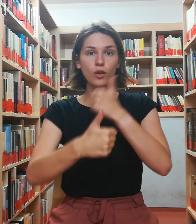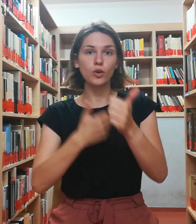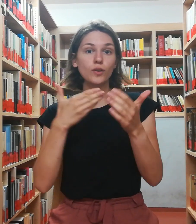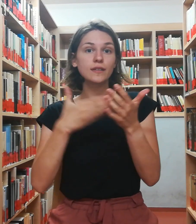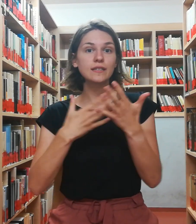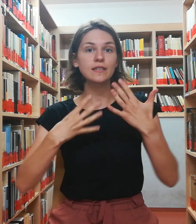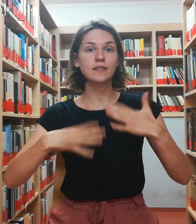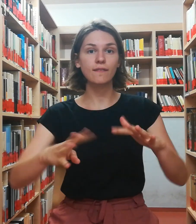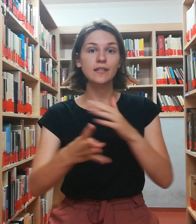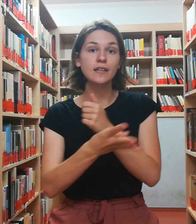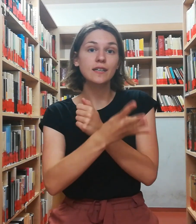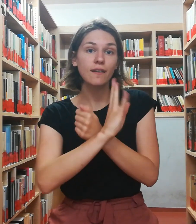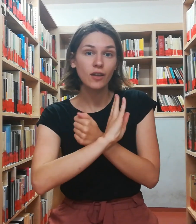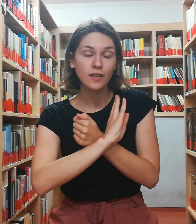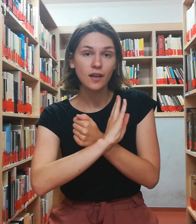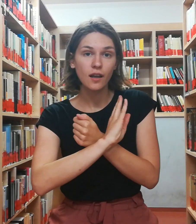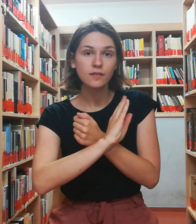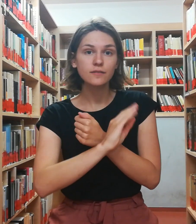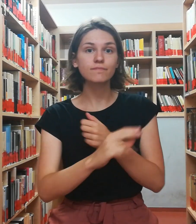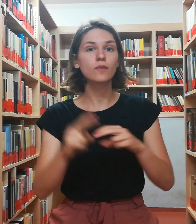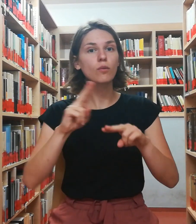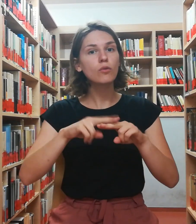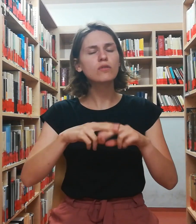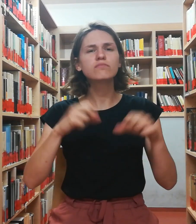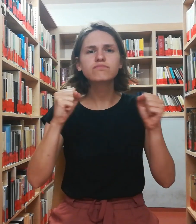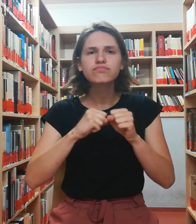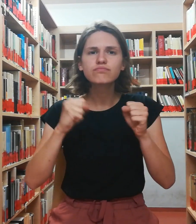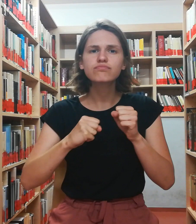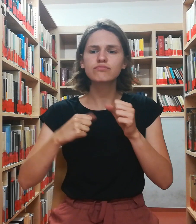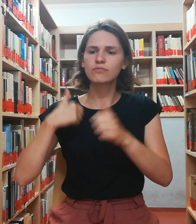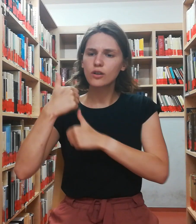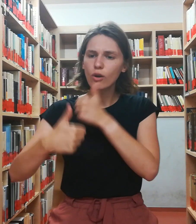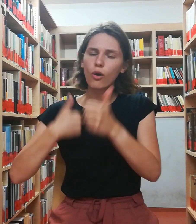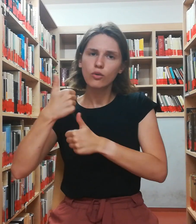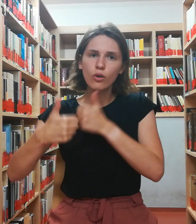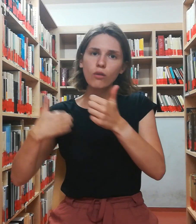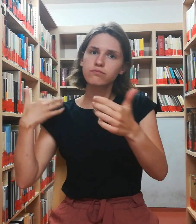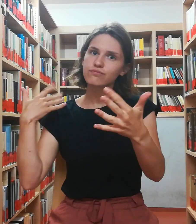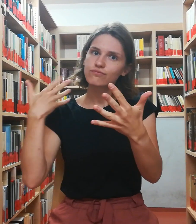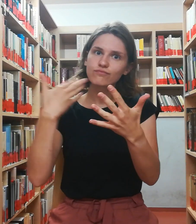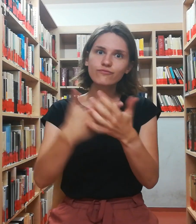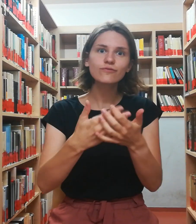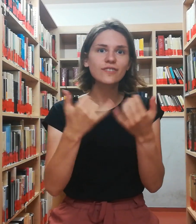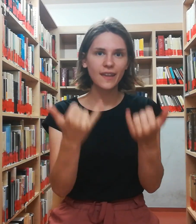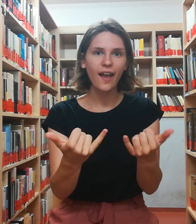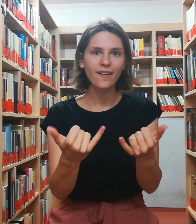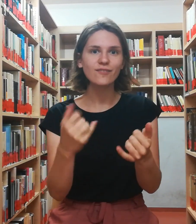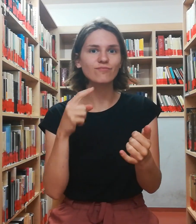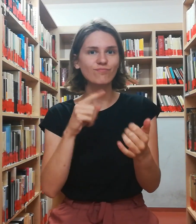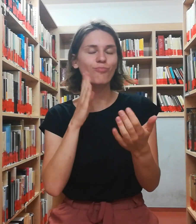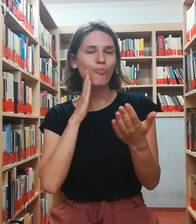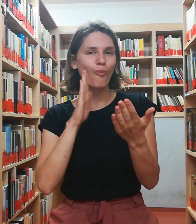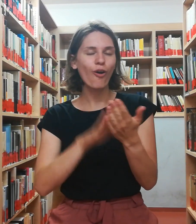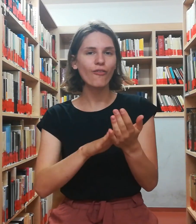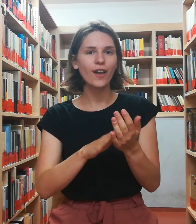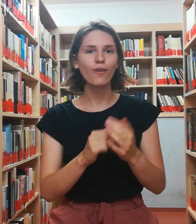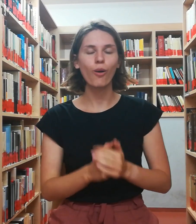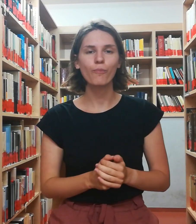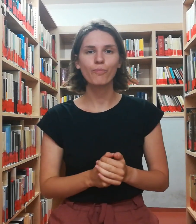která se každoročně udílí už od roku 1919.